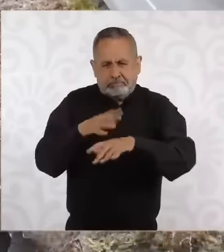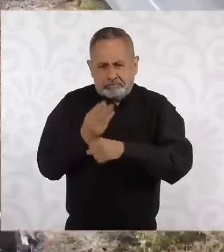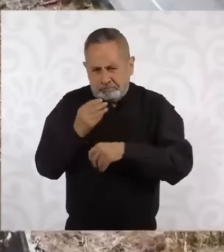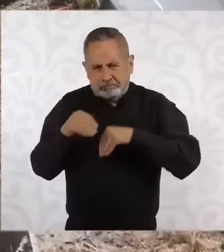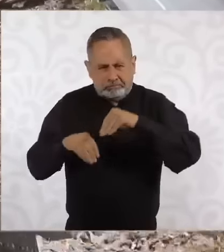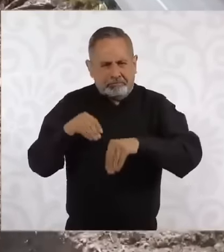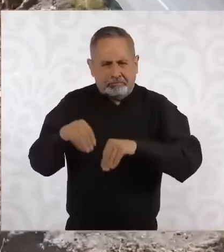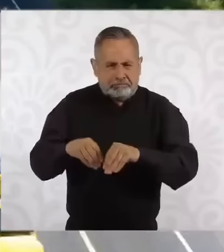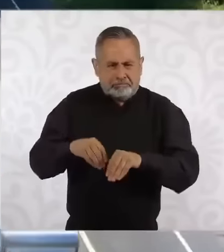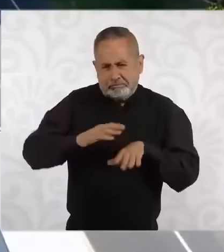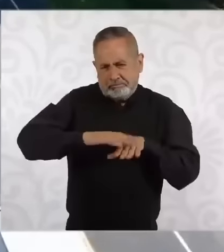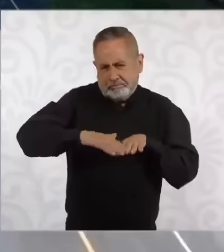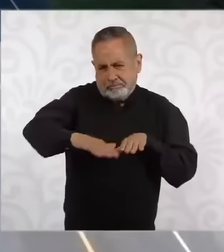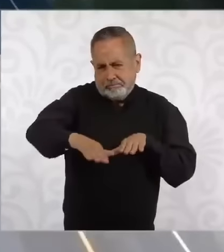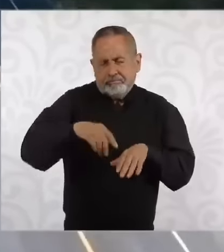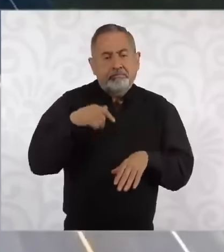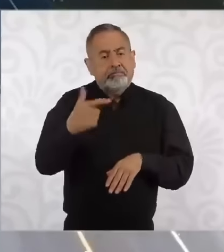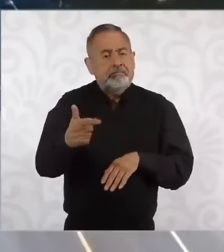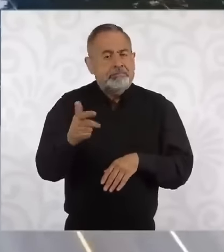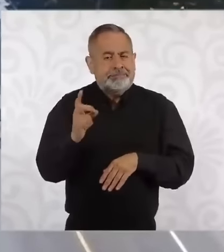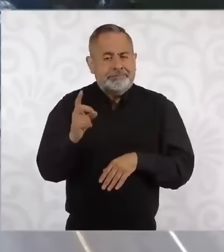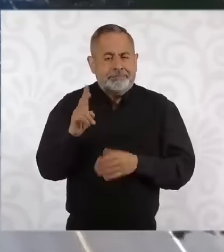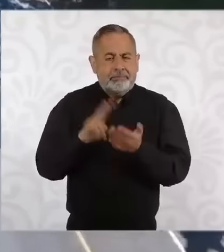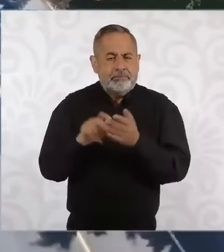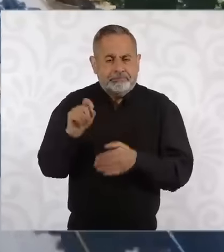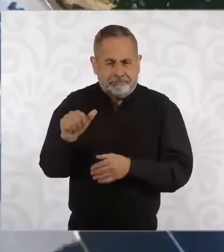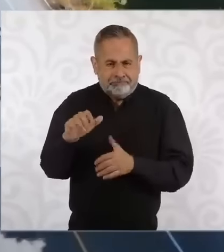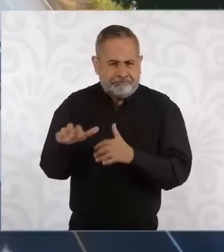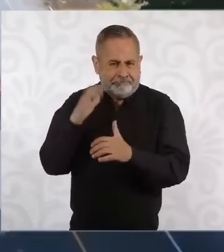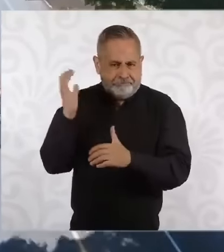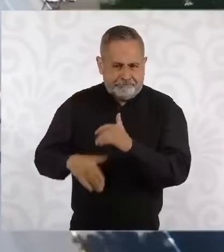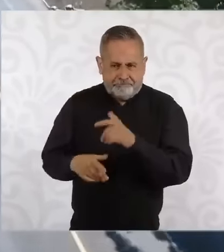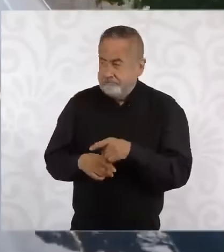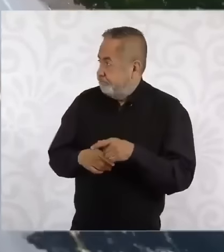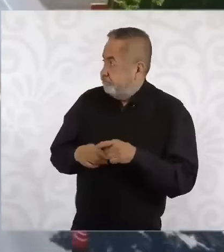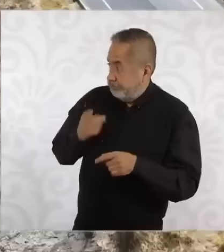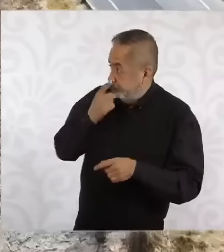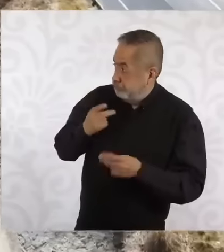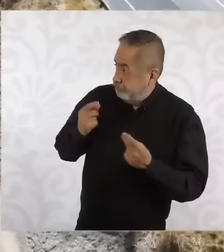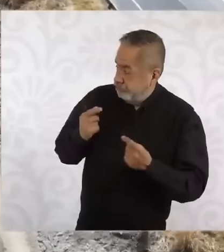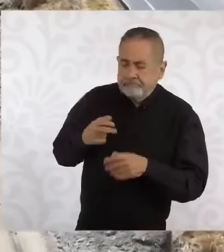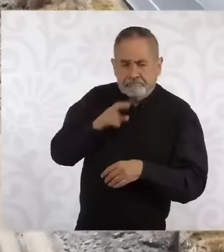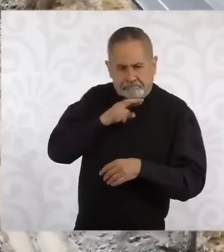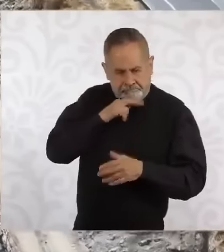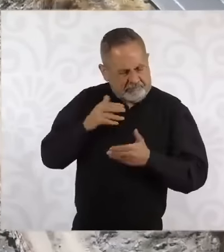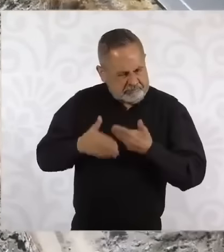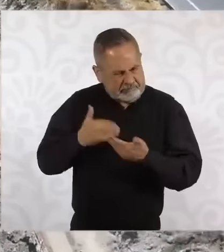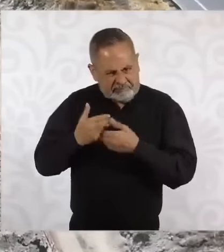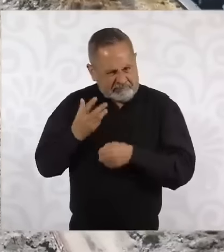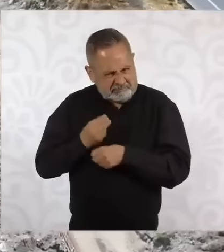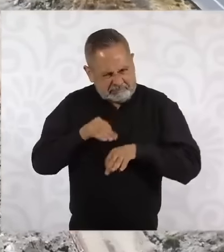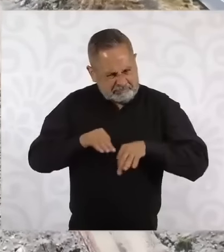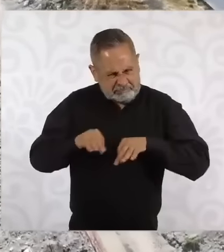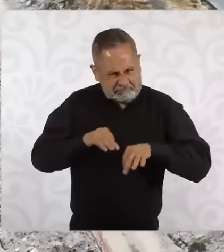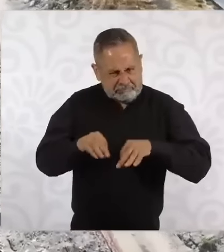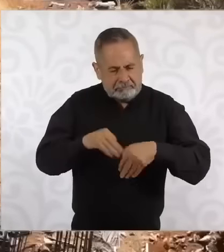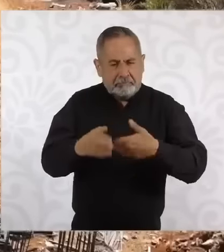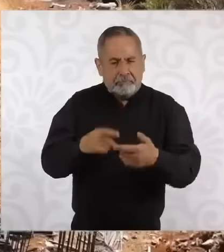y estará terminado en diciembre 2026 atendiendo la instrucción de acelerar eh la obra eh por el plan